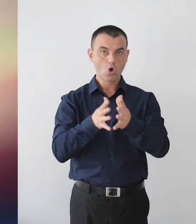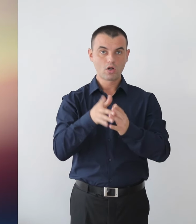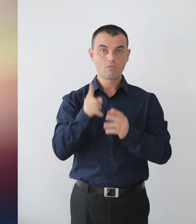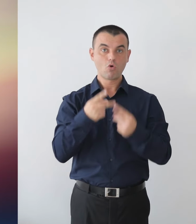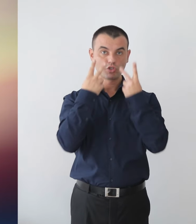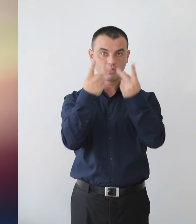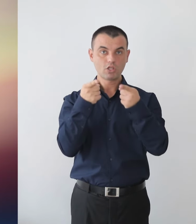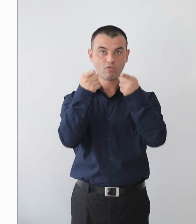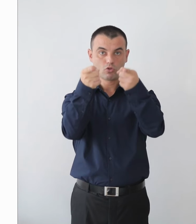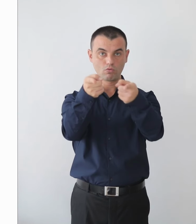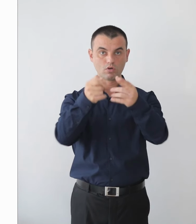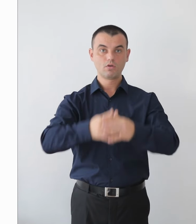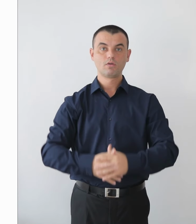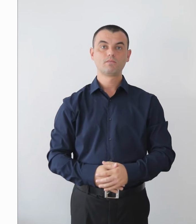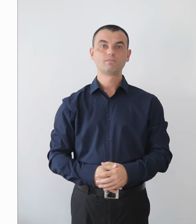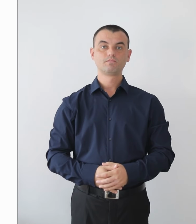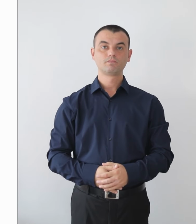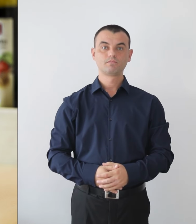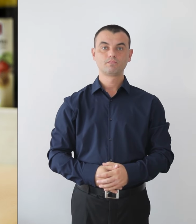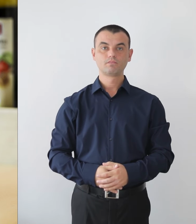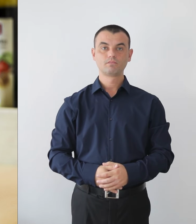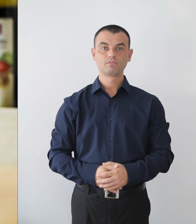Можете да видите това чрез следните примери: